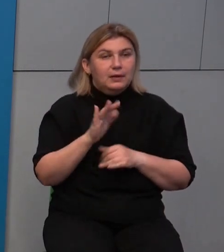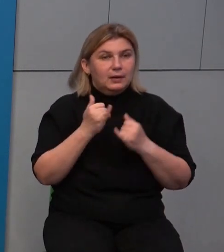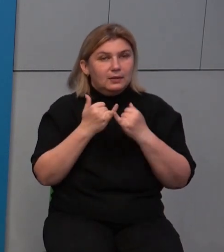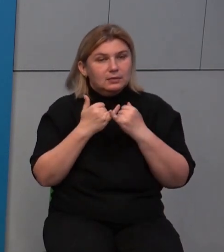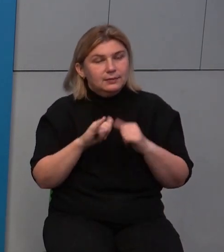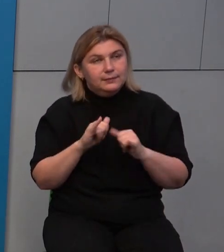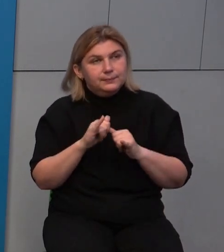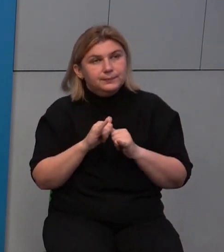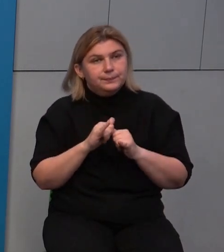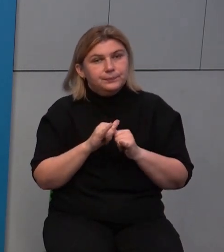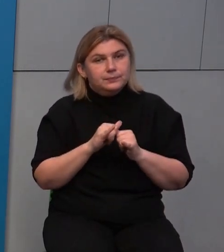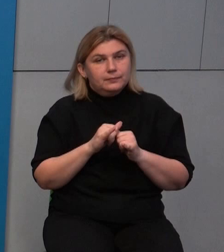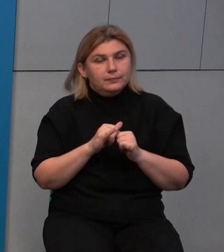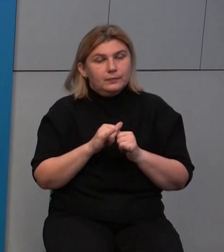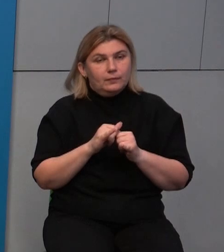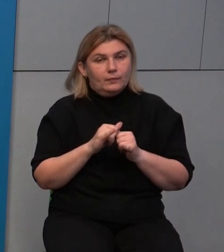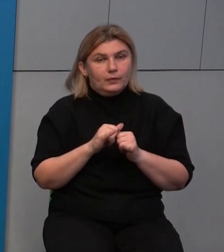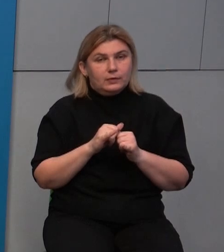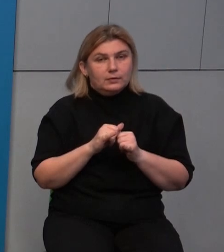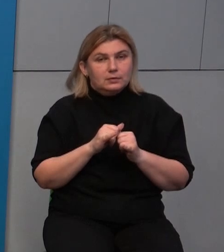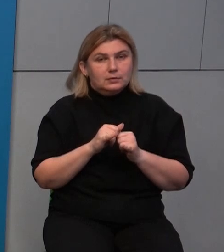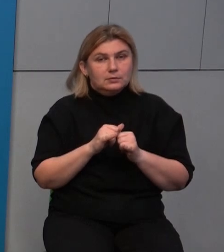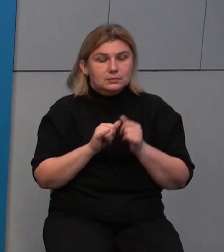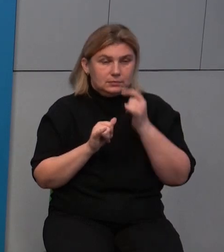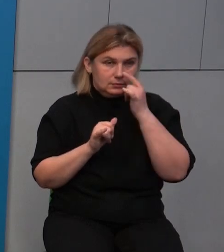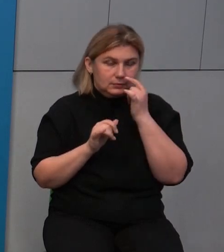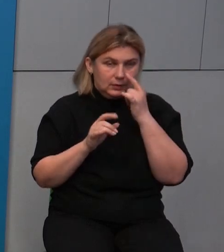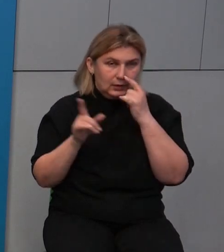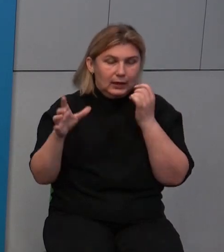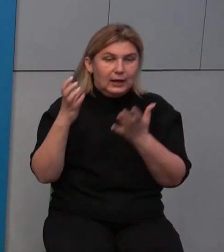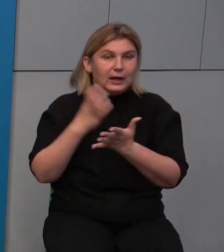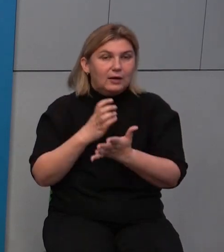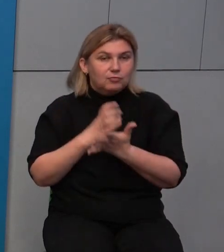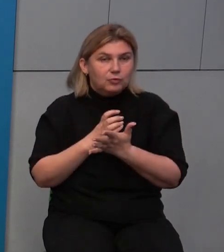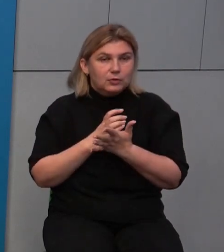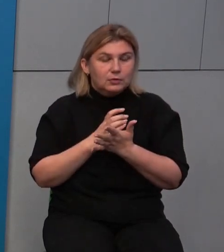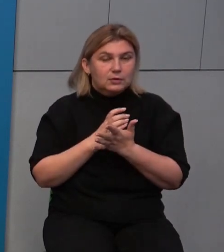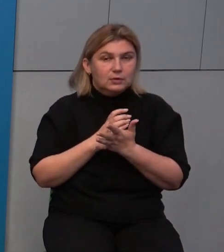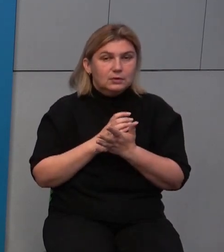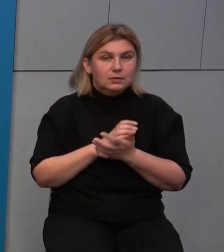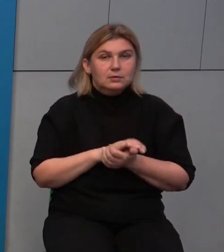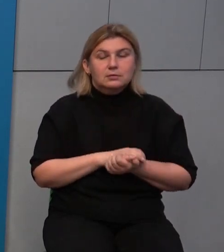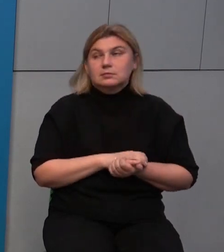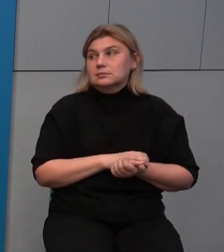wystarczy być, nie wiem, Kaszubem, teraz myślę o "Welewetce"